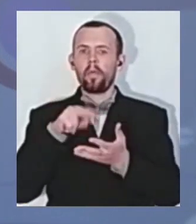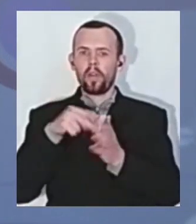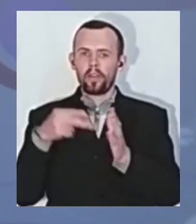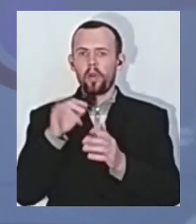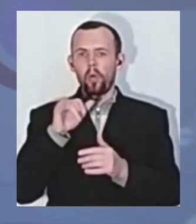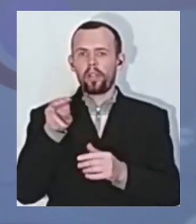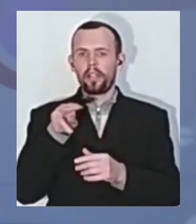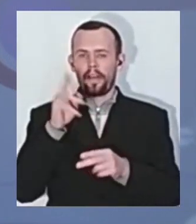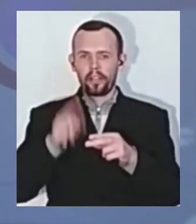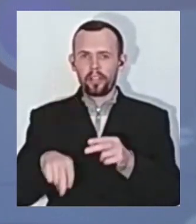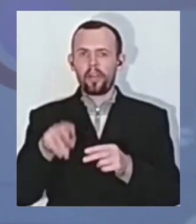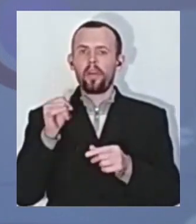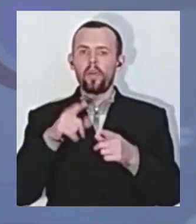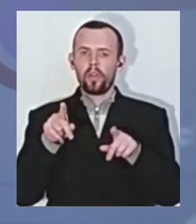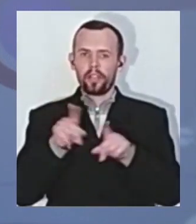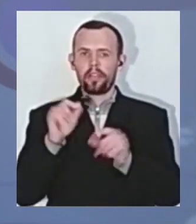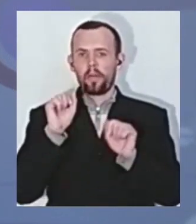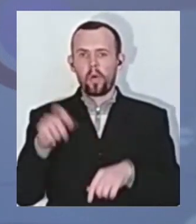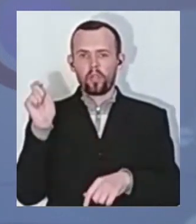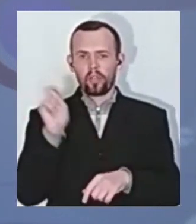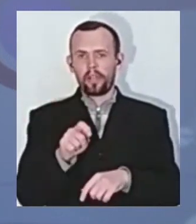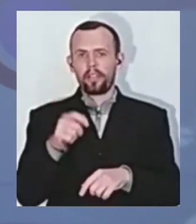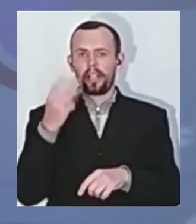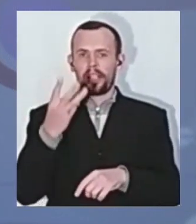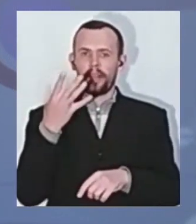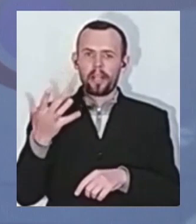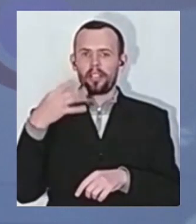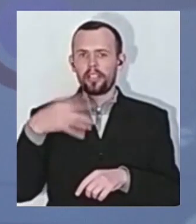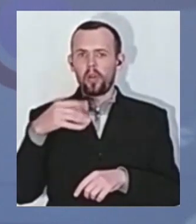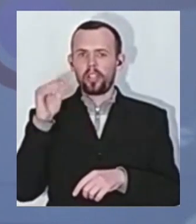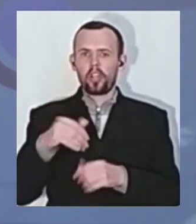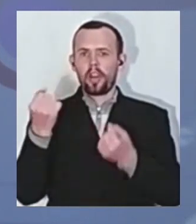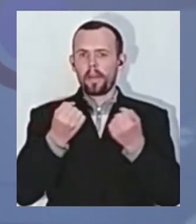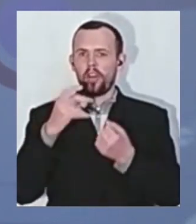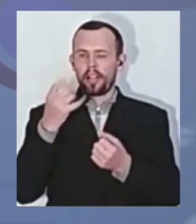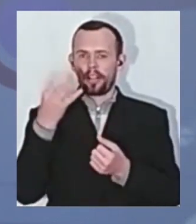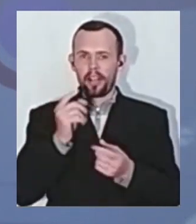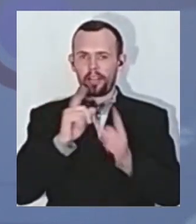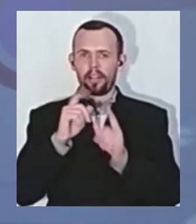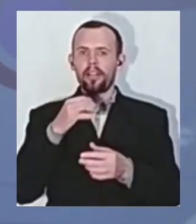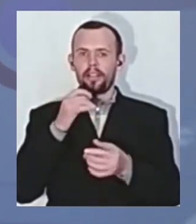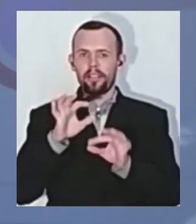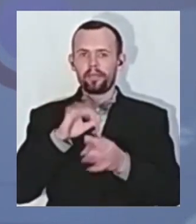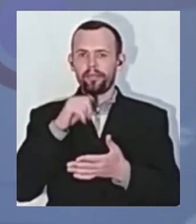Тоді по всім смугам зможуть проїхати 35-40 тисяч машин на день - сказав голова Держагенства автодоріг Олександр Кубраков.